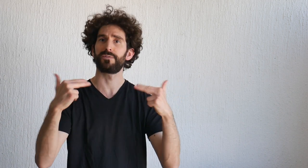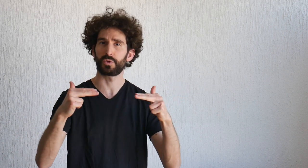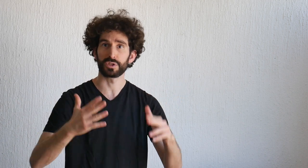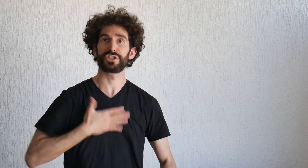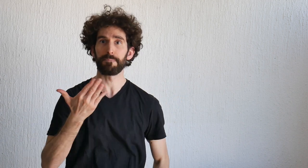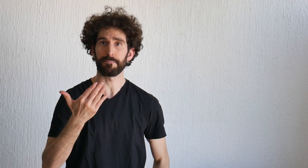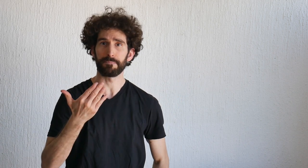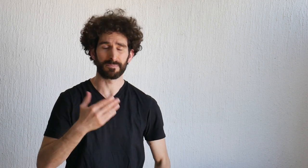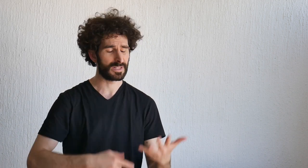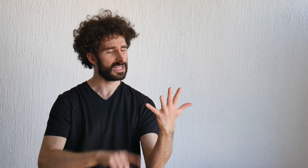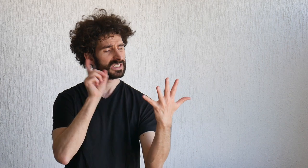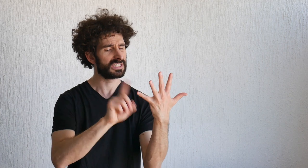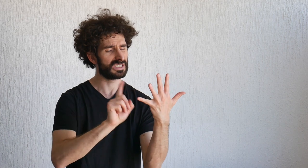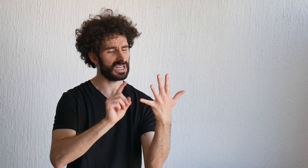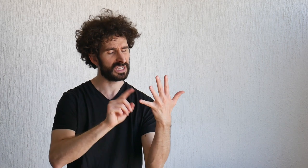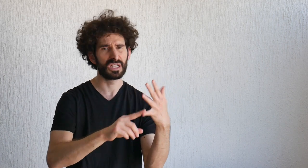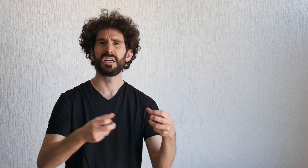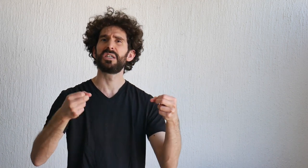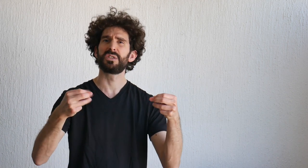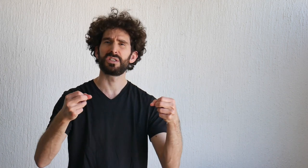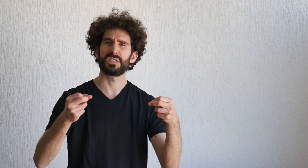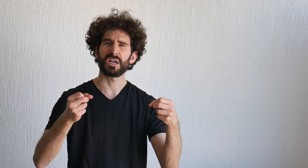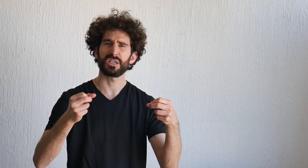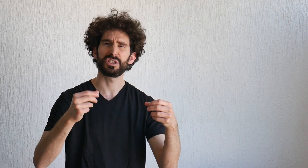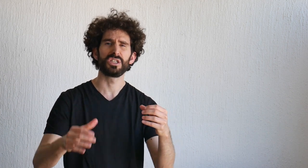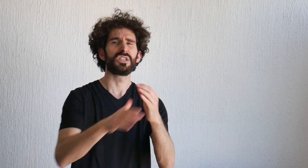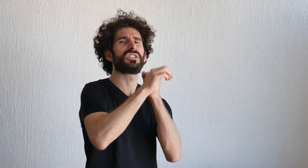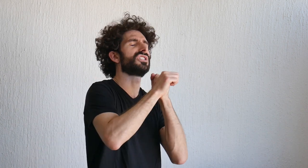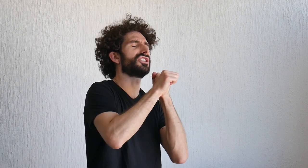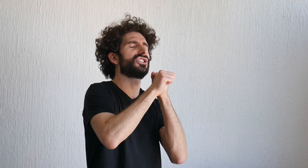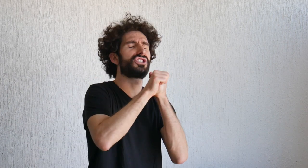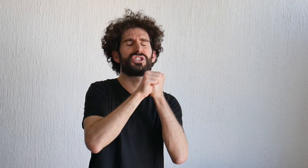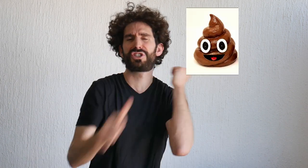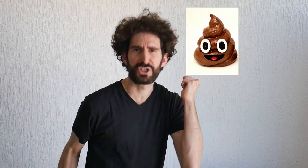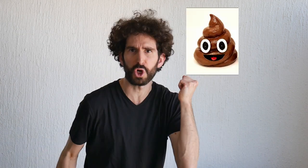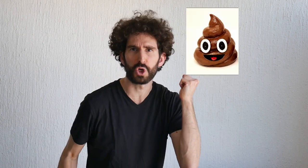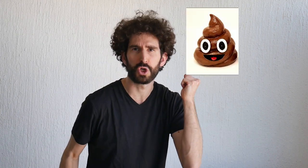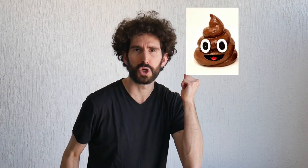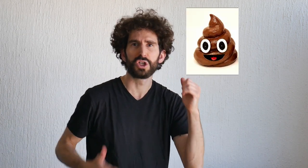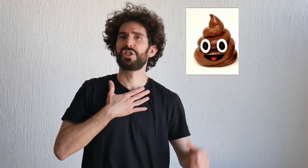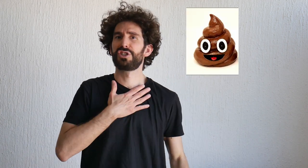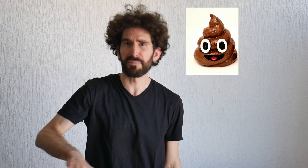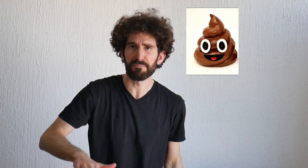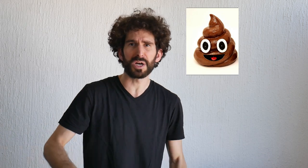j'aime ! Le sous-titrage, c'est chiant. Je n'aime pas.